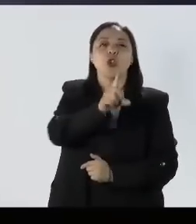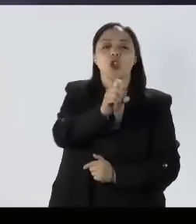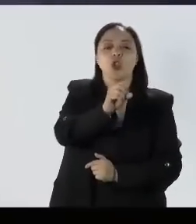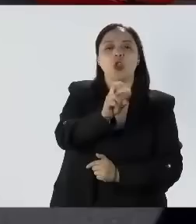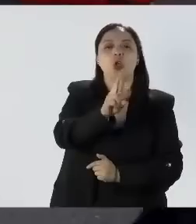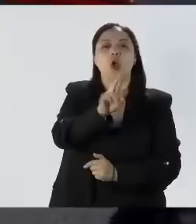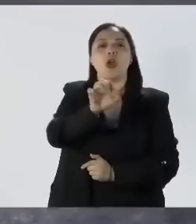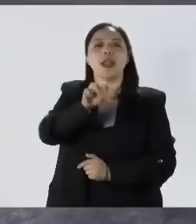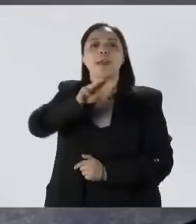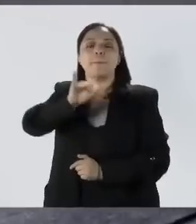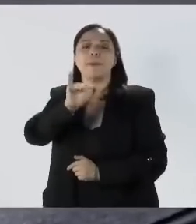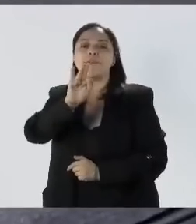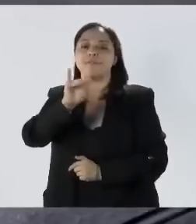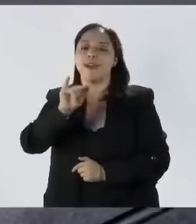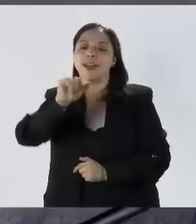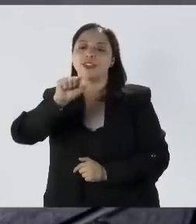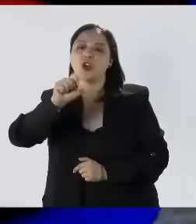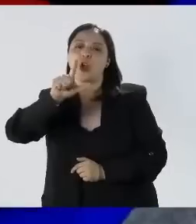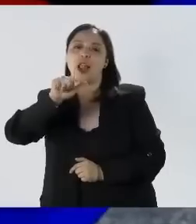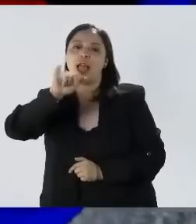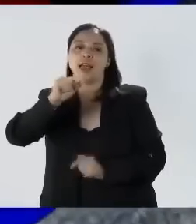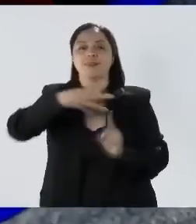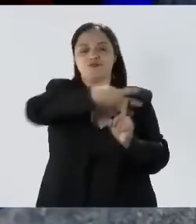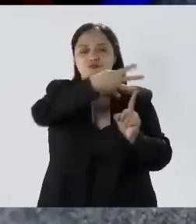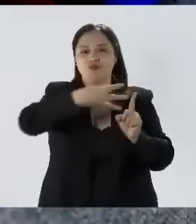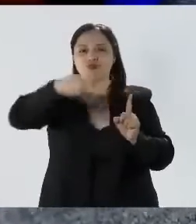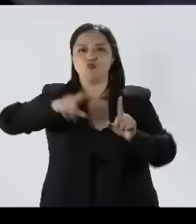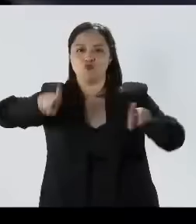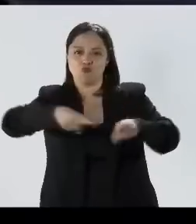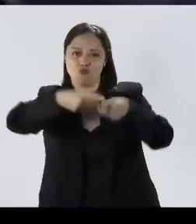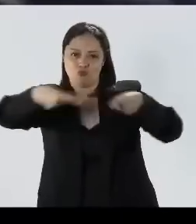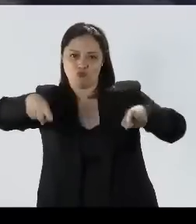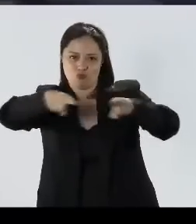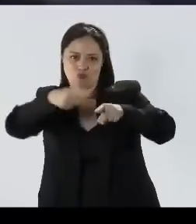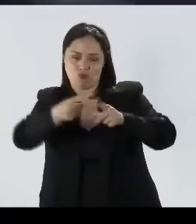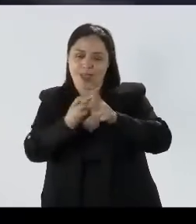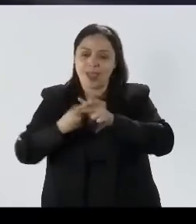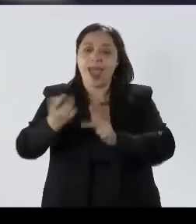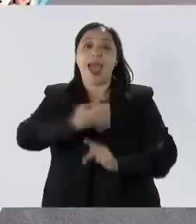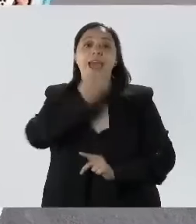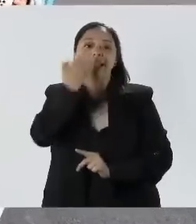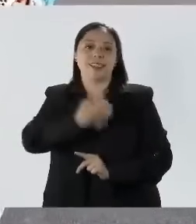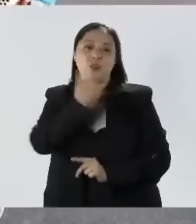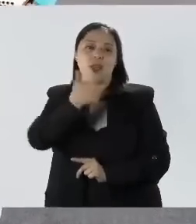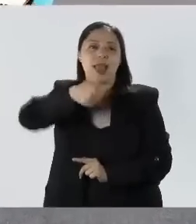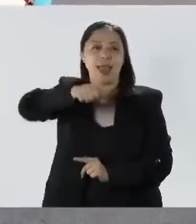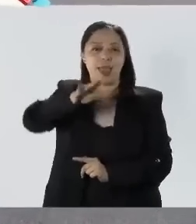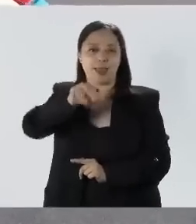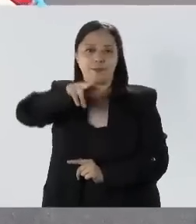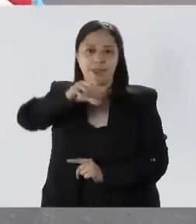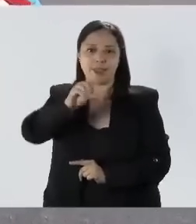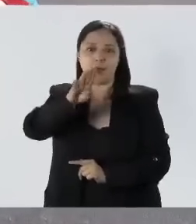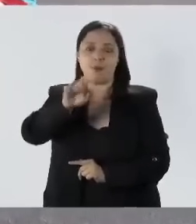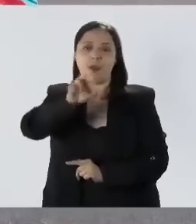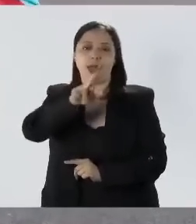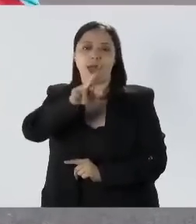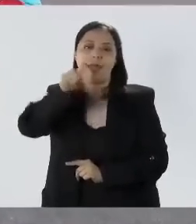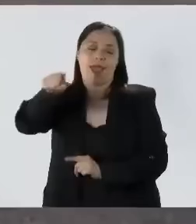por mi escuela lo hicimos en la escuela gadino barreda en el centro histórico este año vamos a